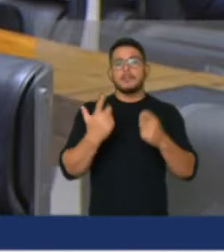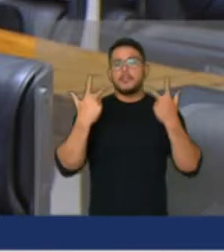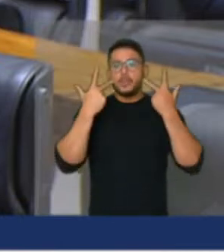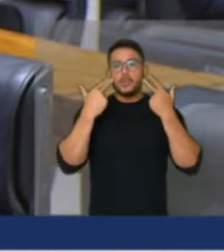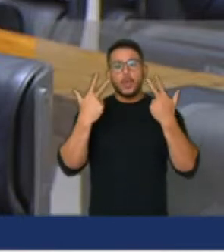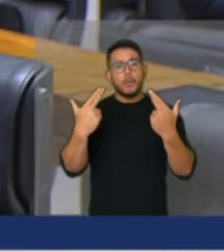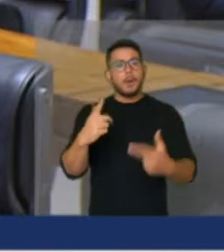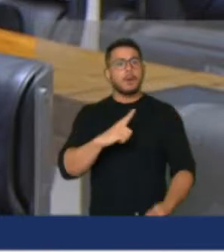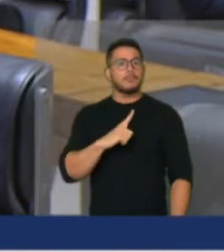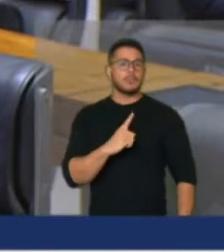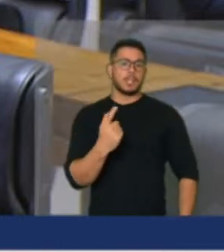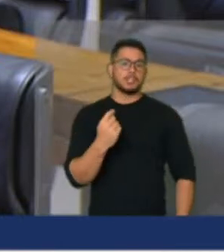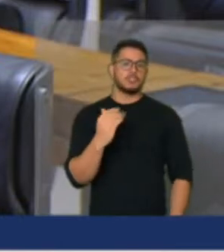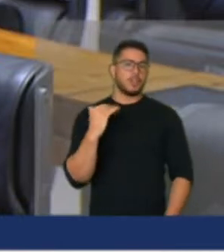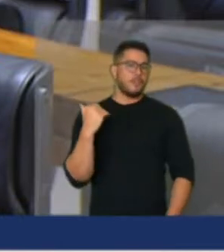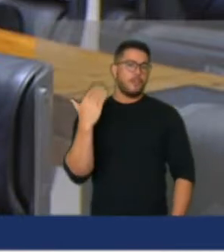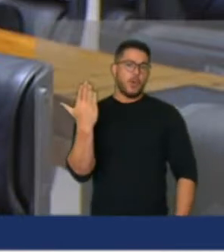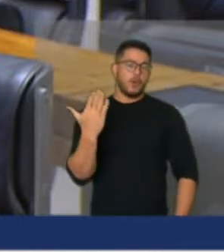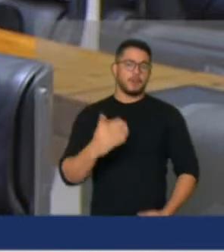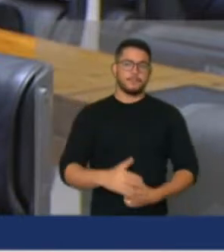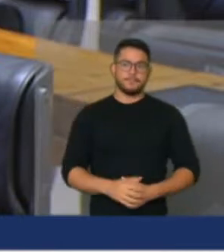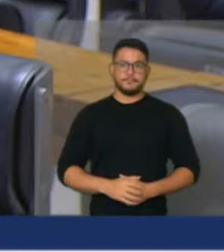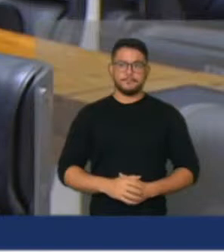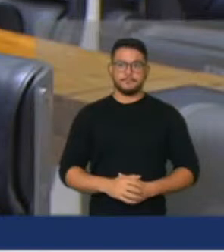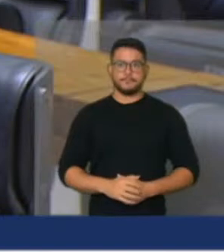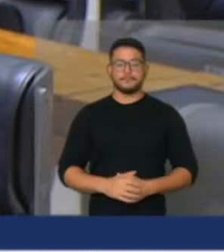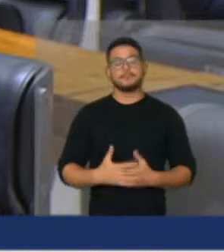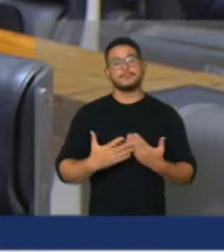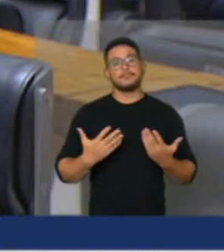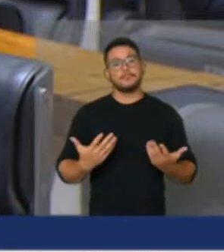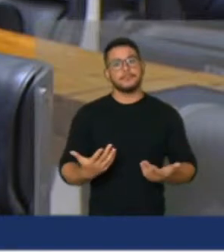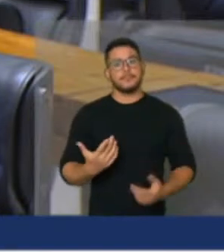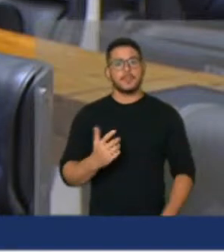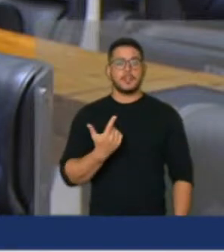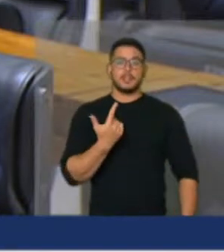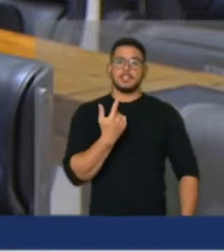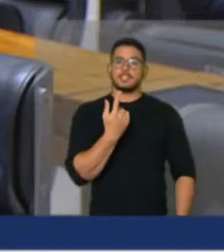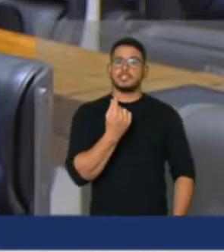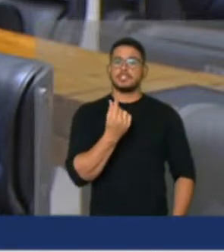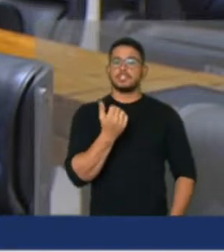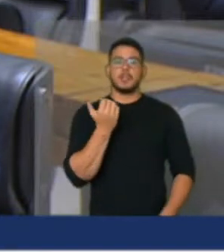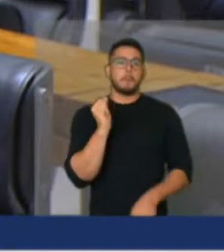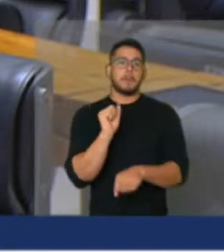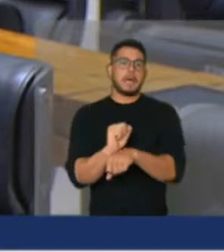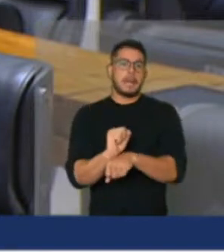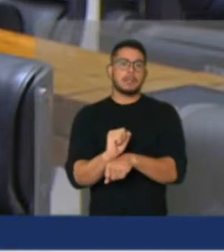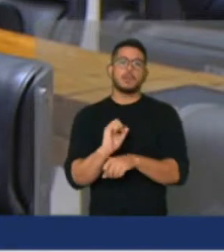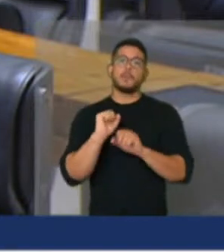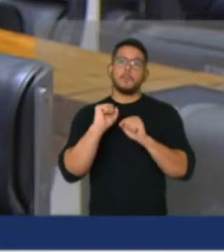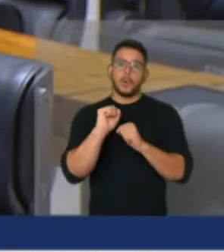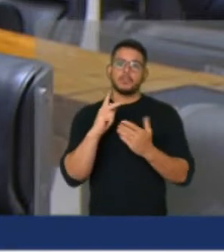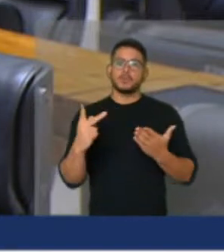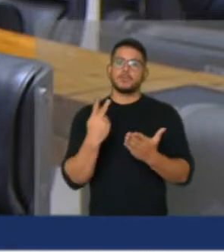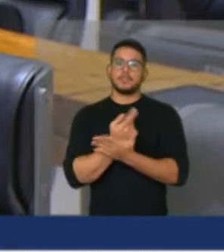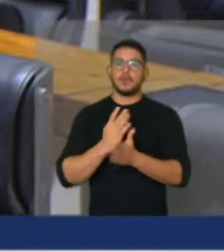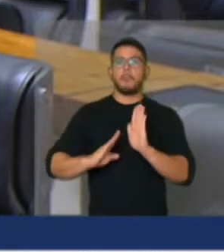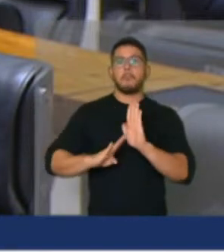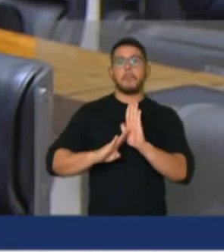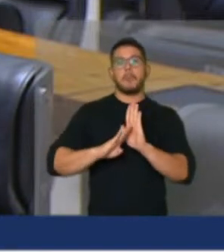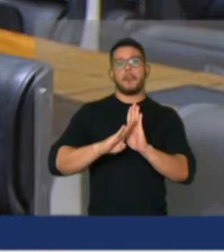E MOEDA PARADA OU VALORIZA OU DESVALORIZA. E NO CASO DELE, ELE ACABOU TENDO UMA... VALORIZAÇÃO DESSE DINHEIRO,